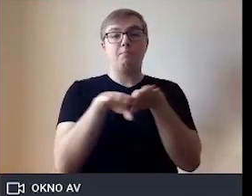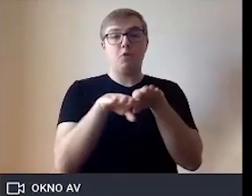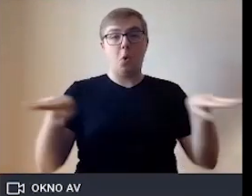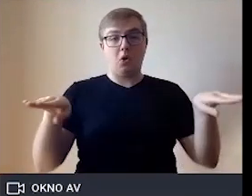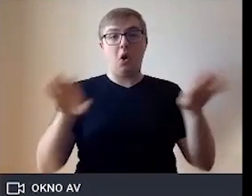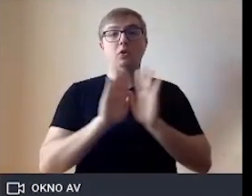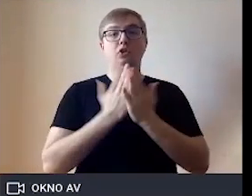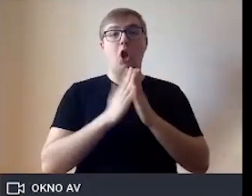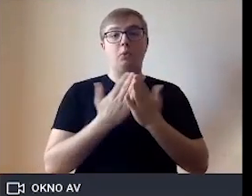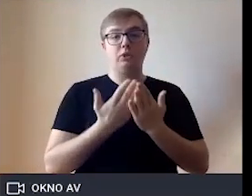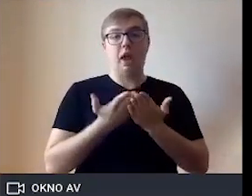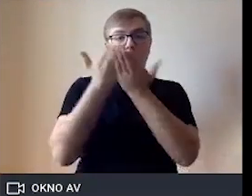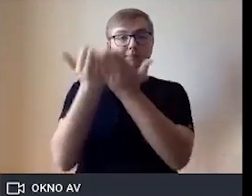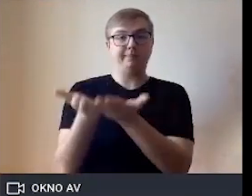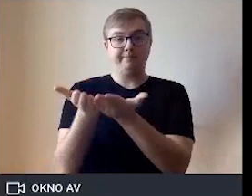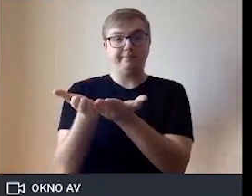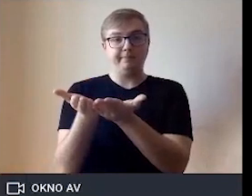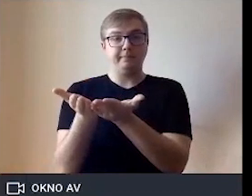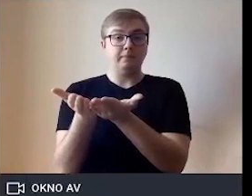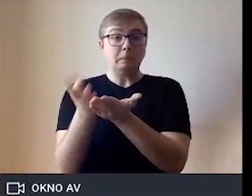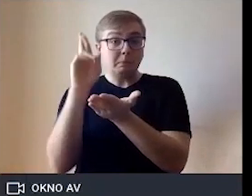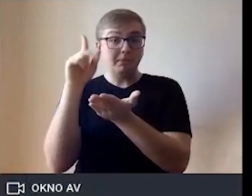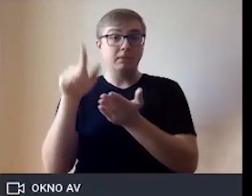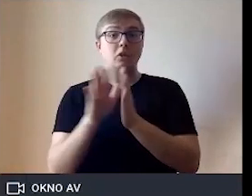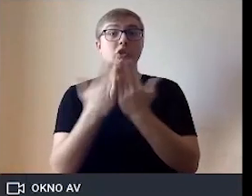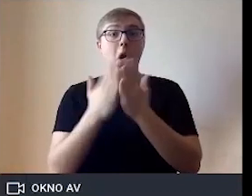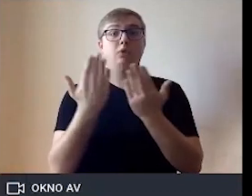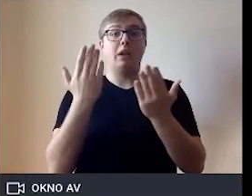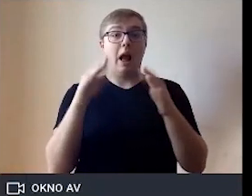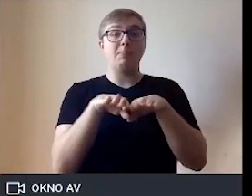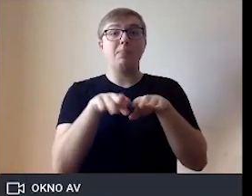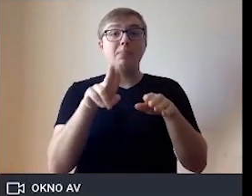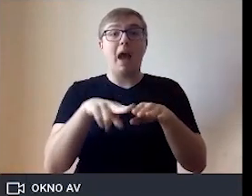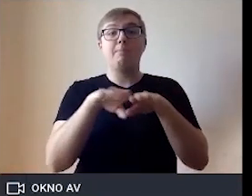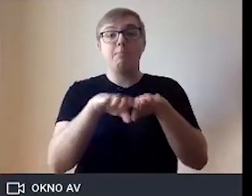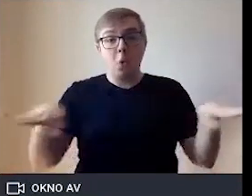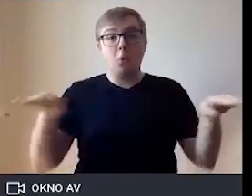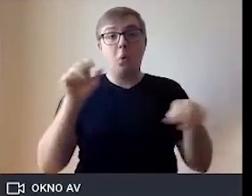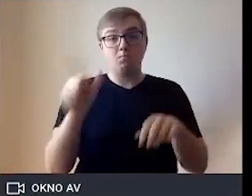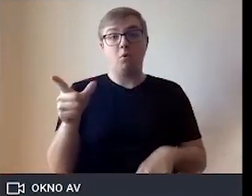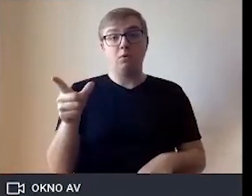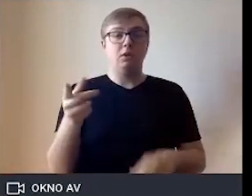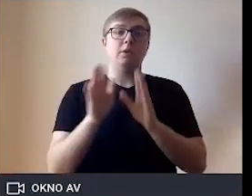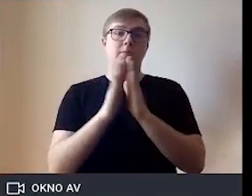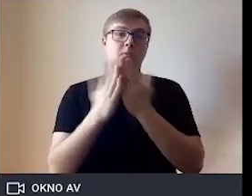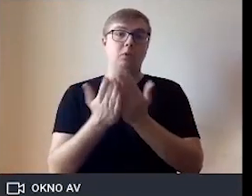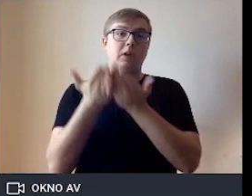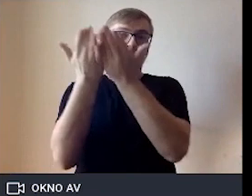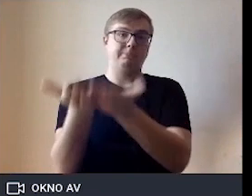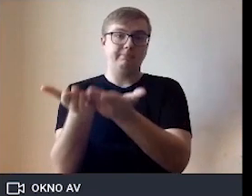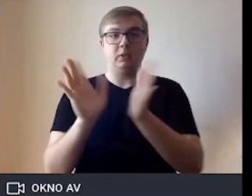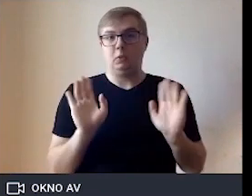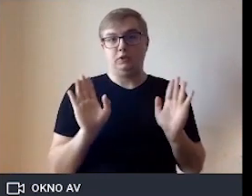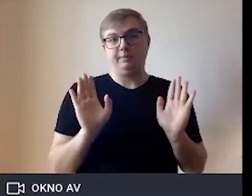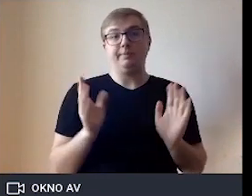Książka jest na biurku (PJM): BIURKO KSIĄŻKA.